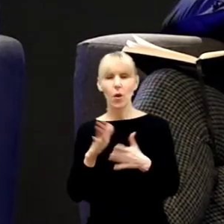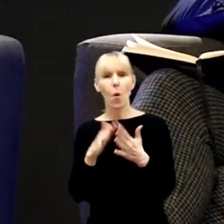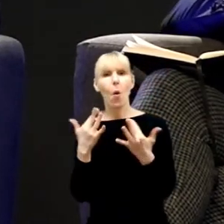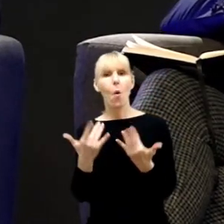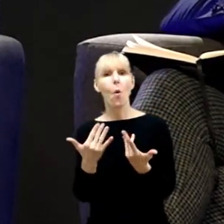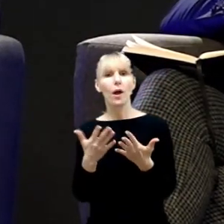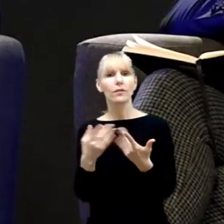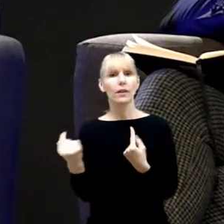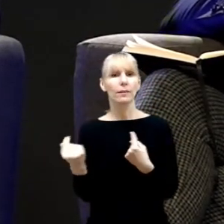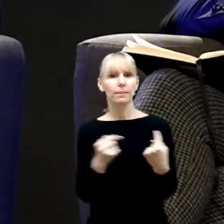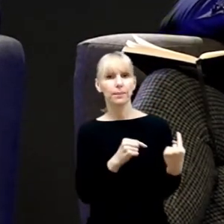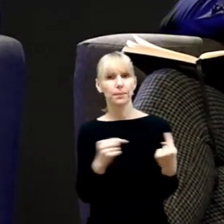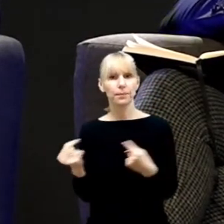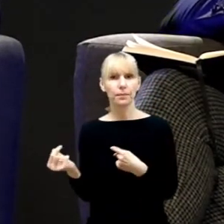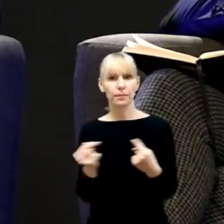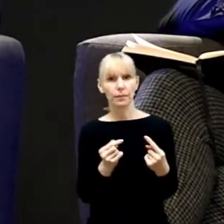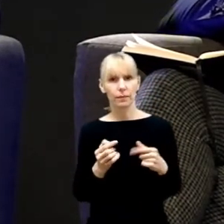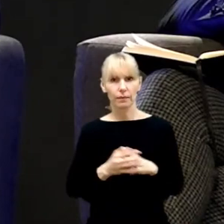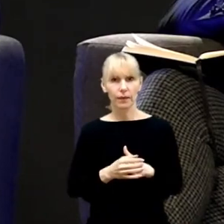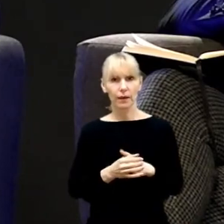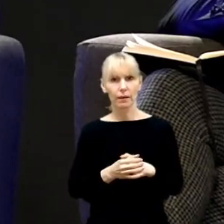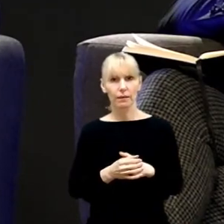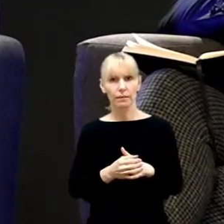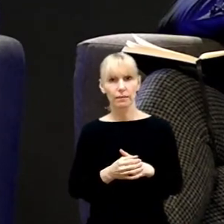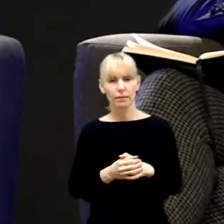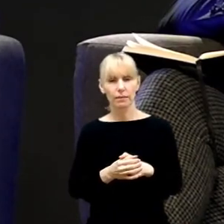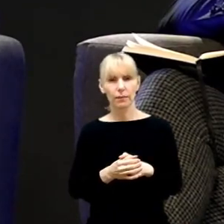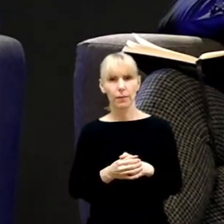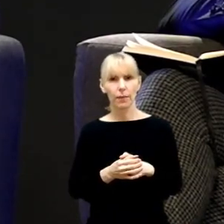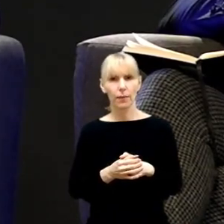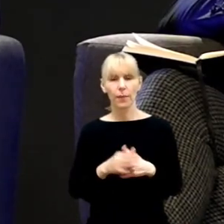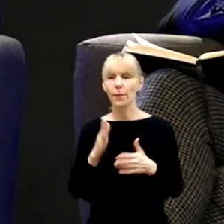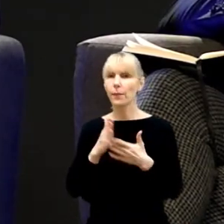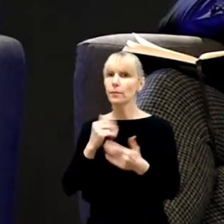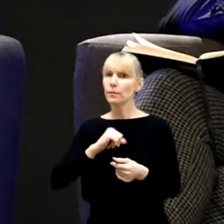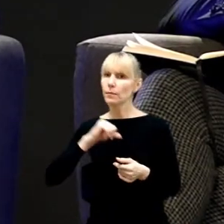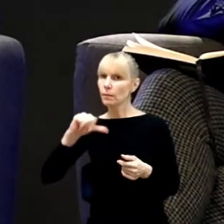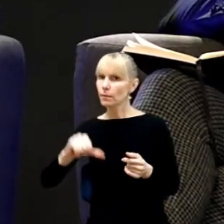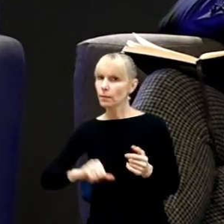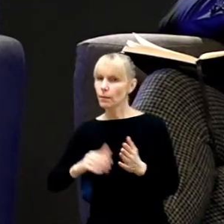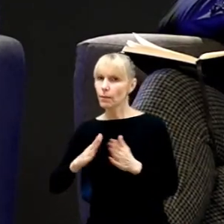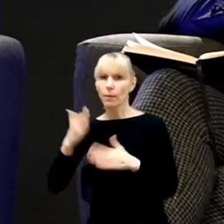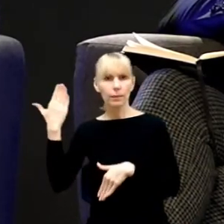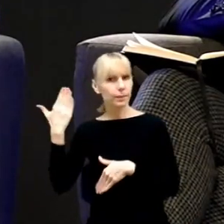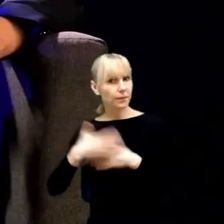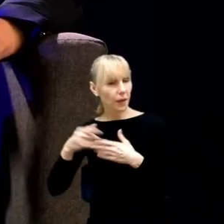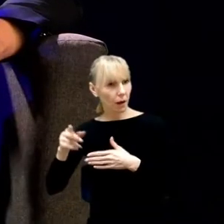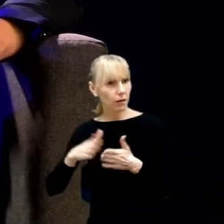które Pan burmistrz wygłosił pod koniec poprzedniego spotkania, czyli jak to deweloper